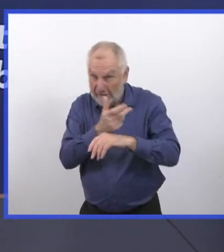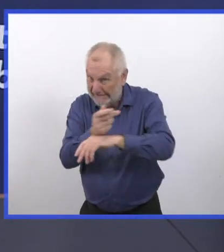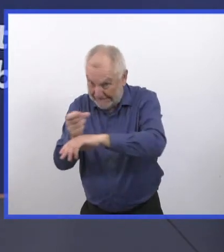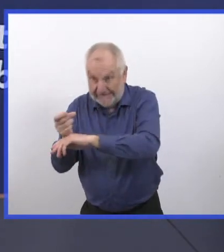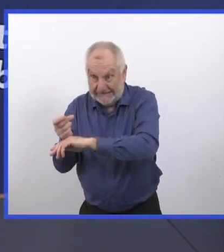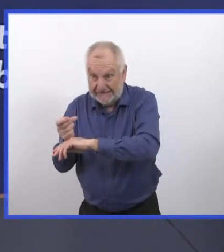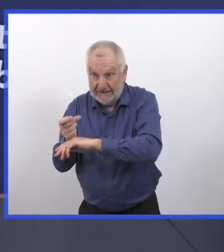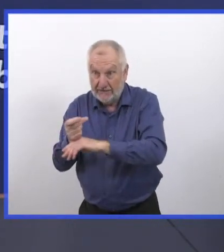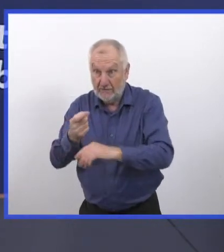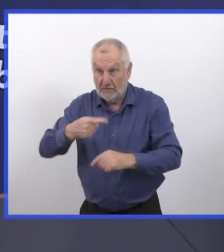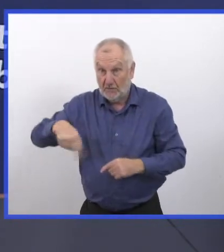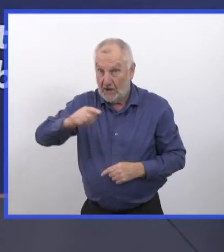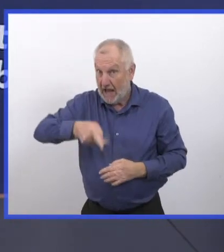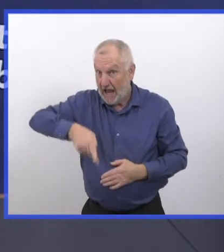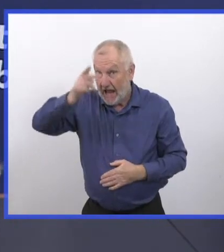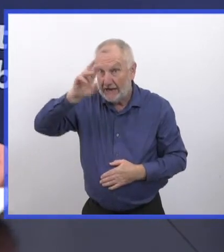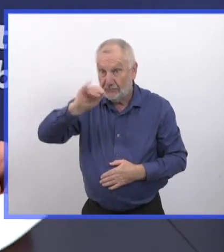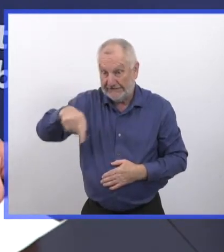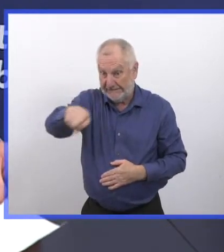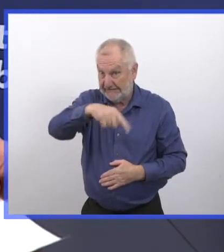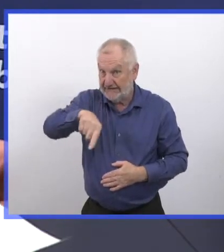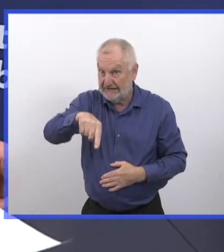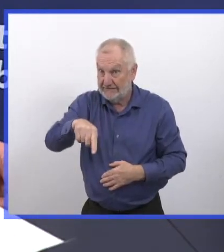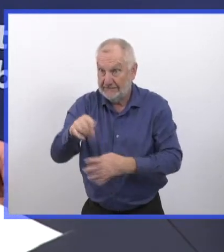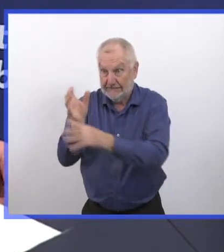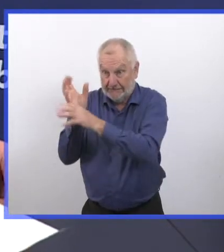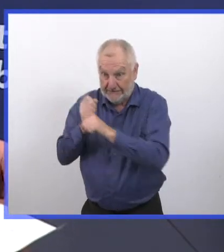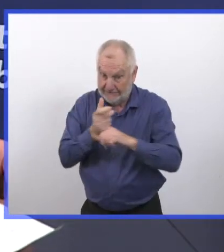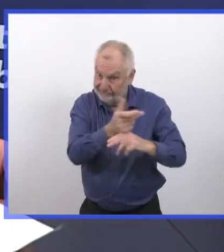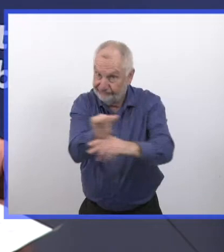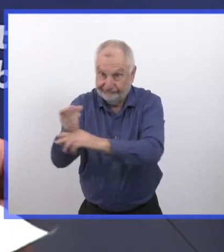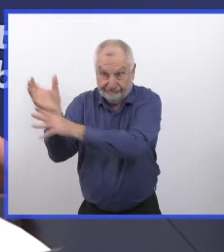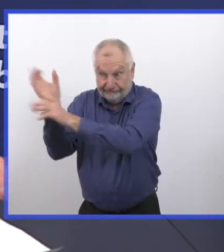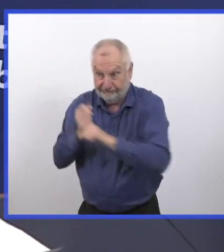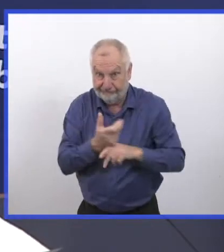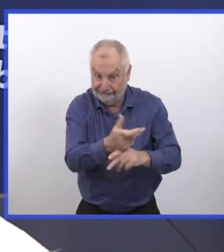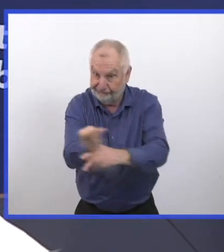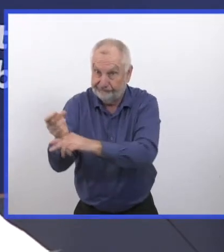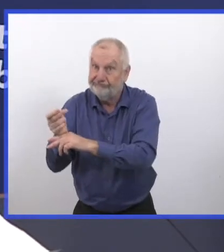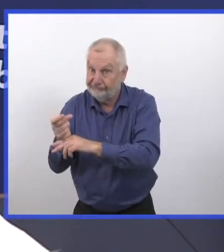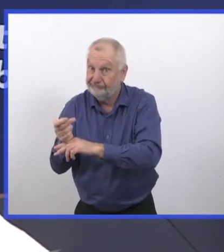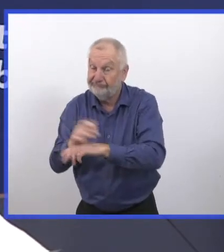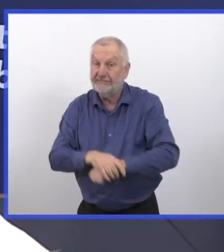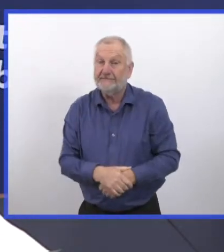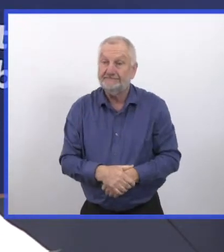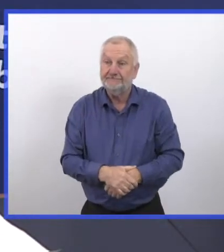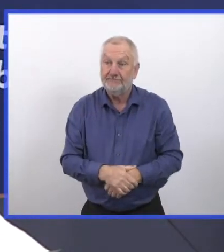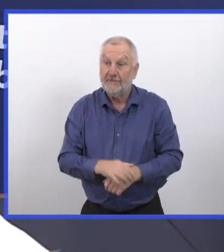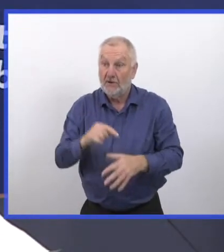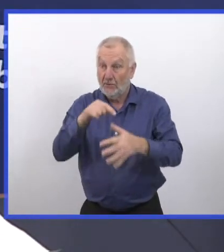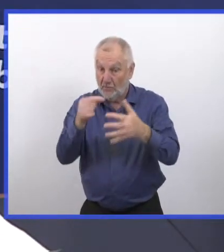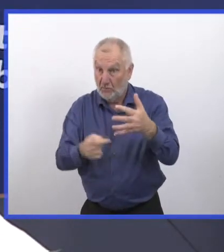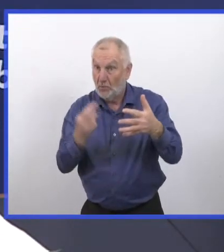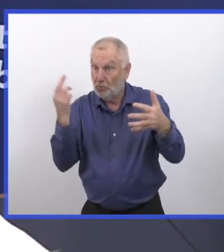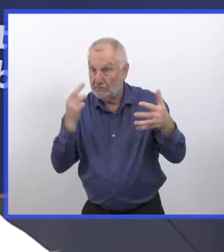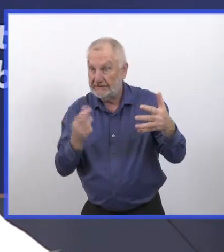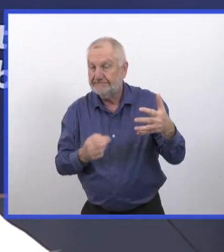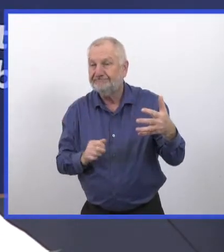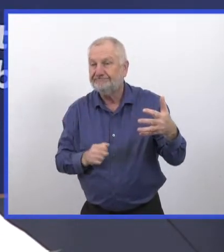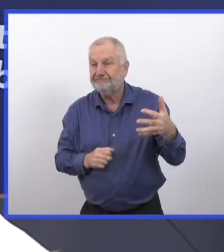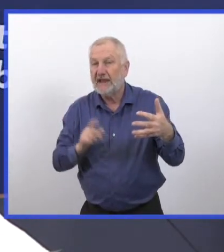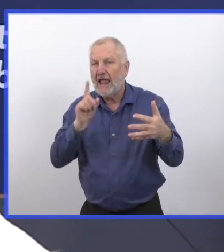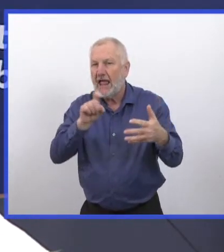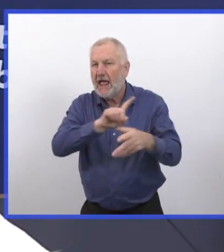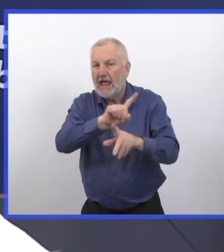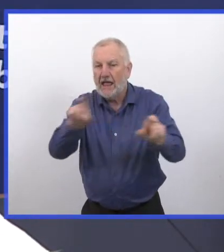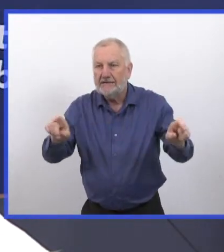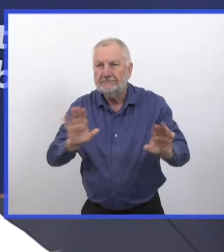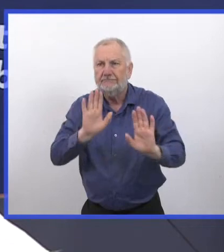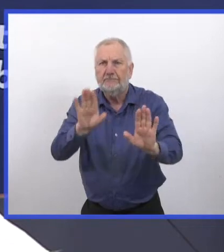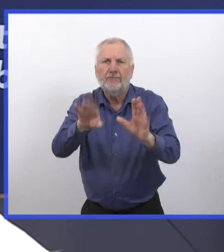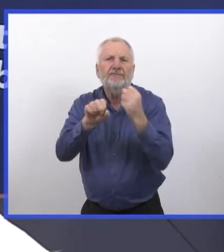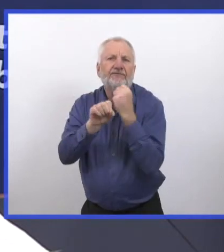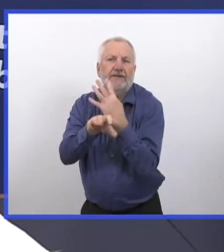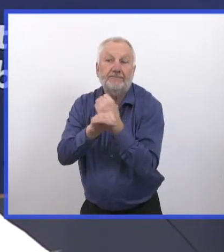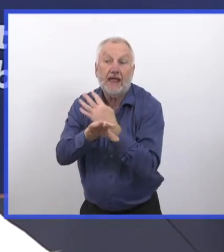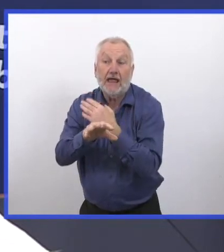En théorie, le vaccin ne devrait pas présenter des dangers pour les jeunes, mais nous devons attendre que les études scientifiques le prouvent.